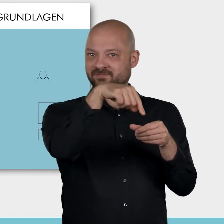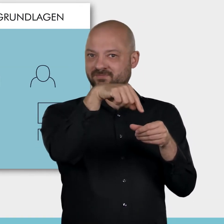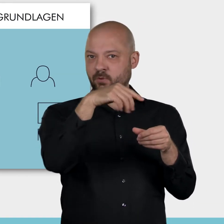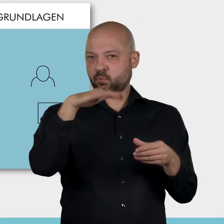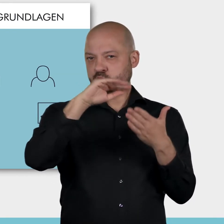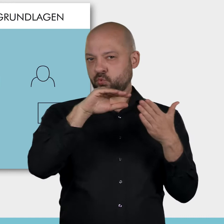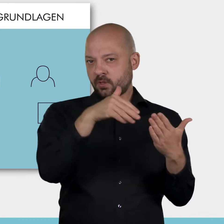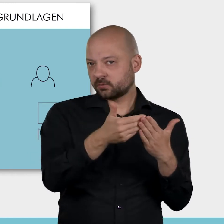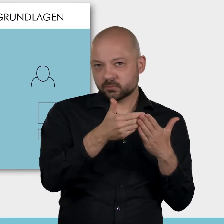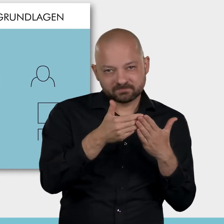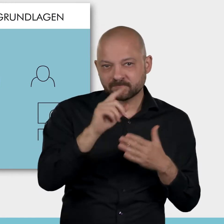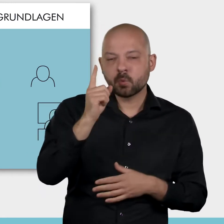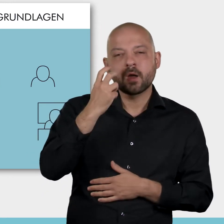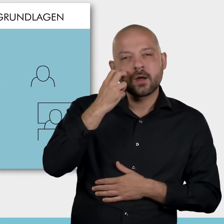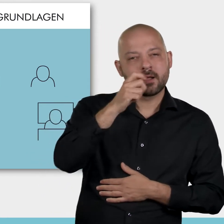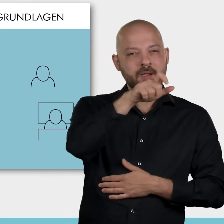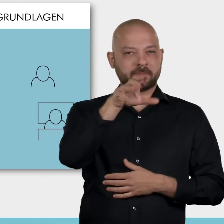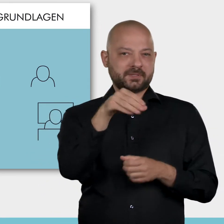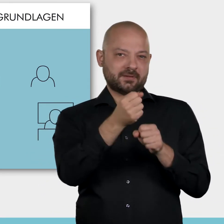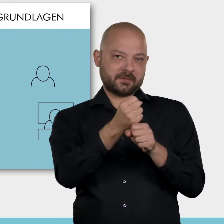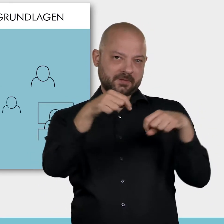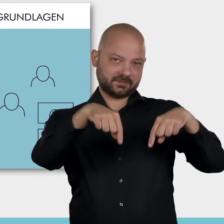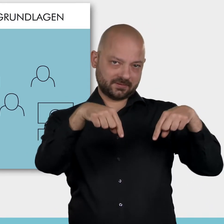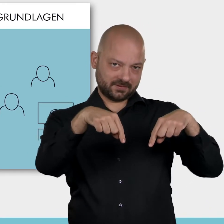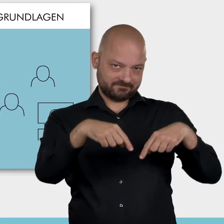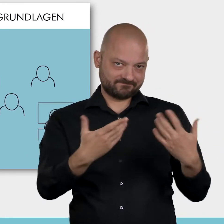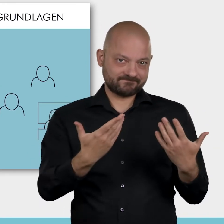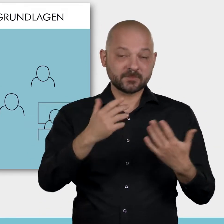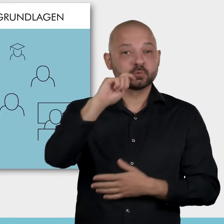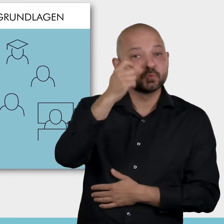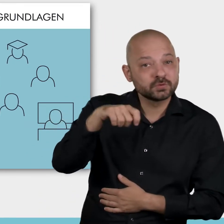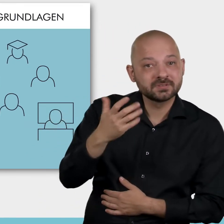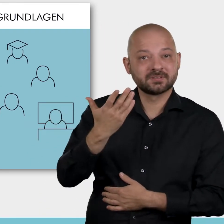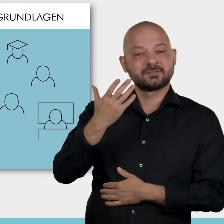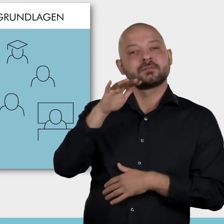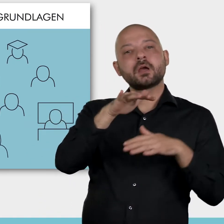sondern auch ältere Mitarbeitende der Universität oder Studierende der Seniorenakademie,